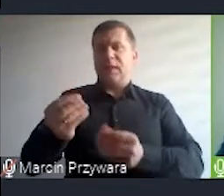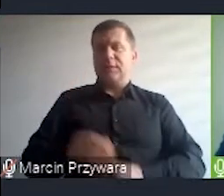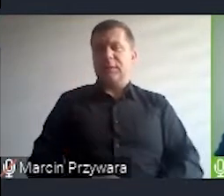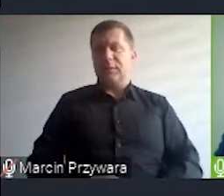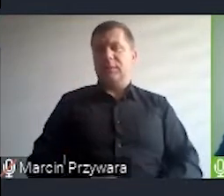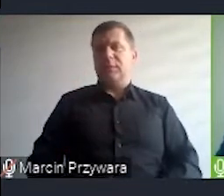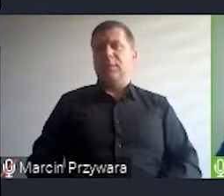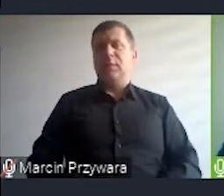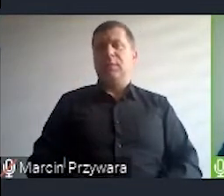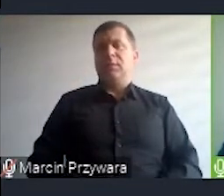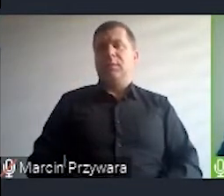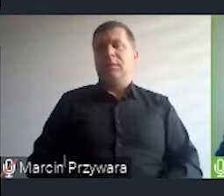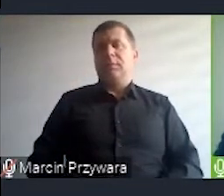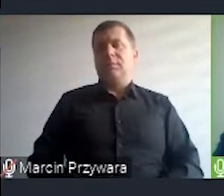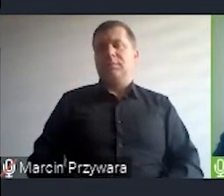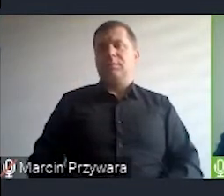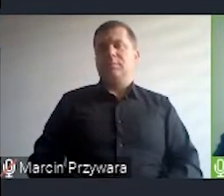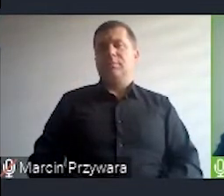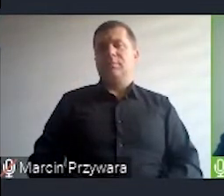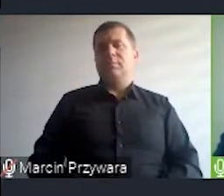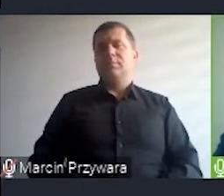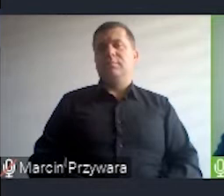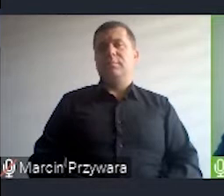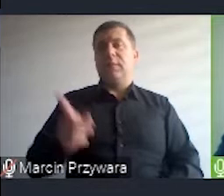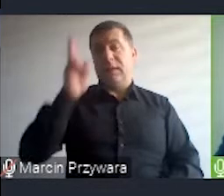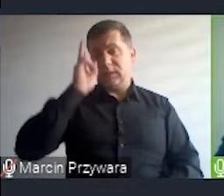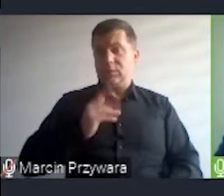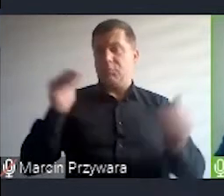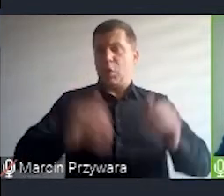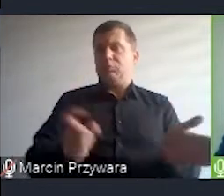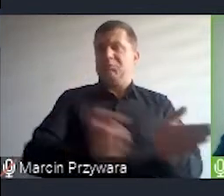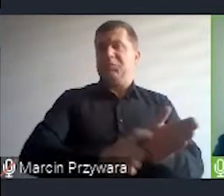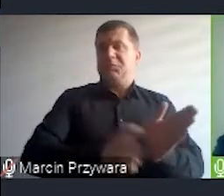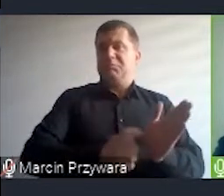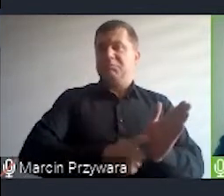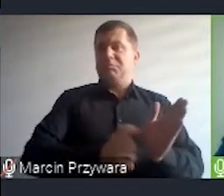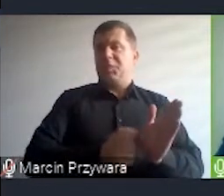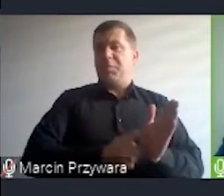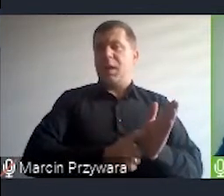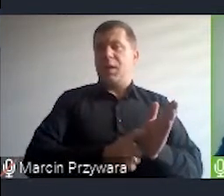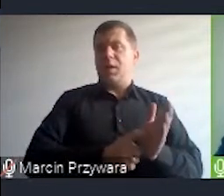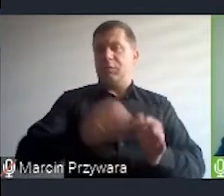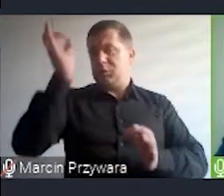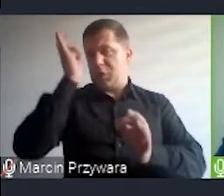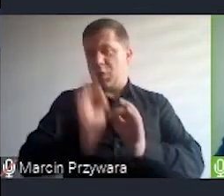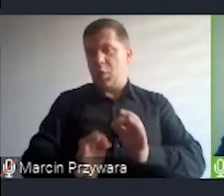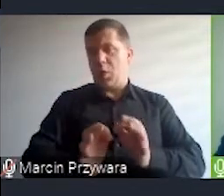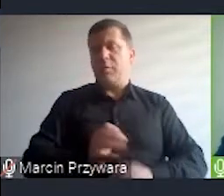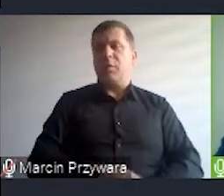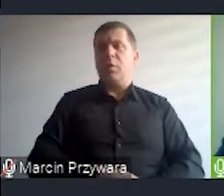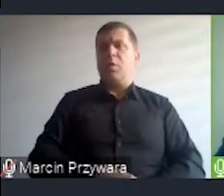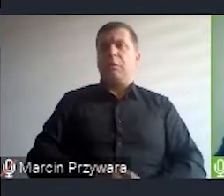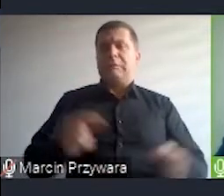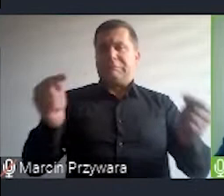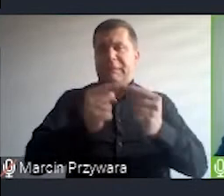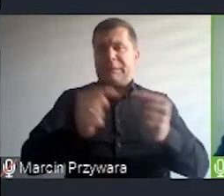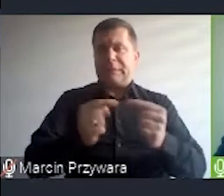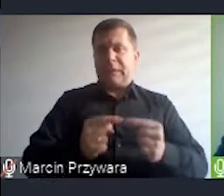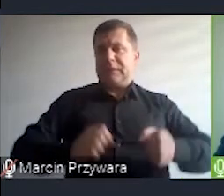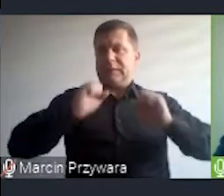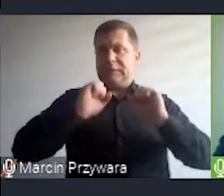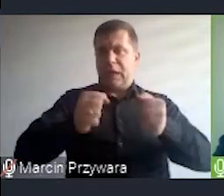Natomiast jako że instytucja może sobie zarządzać szczegółowo odpowiednimi działaniami, konkursami,